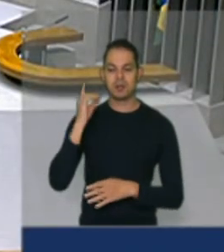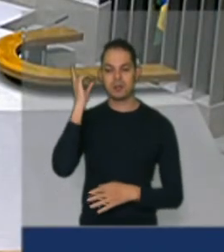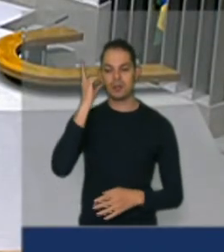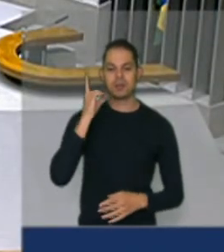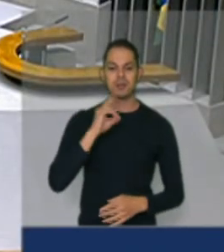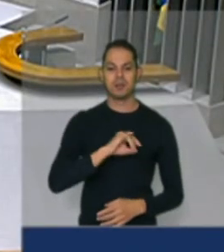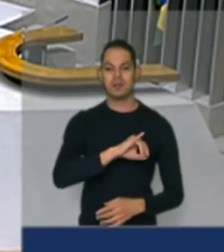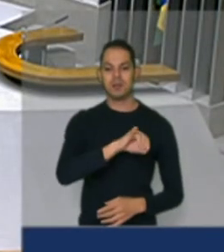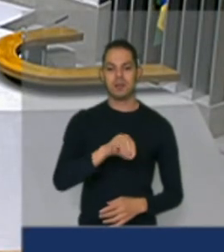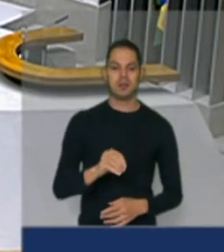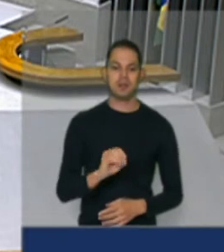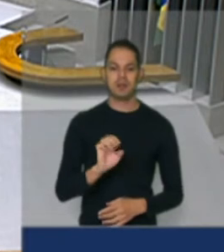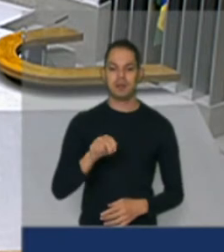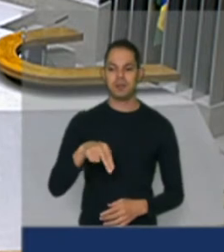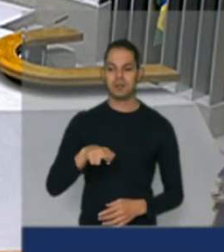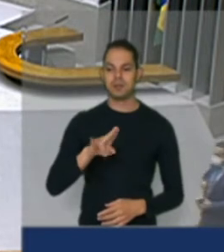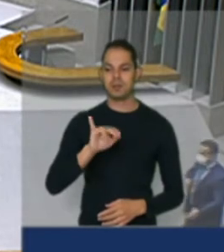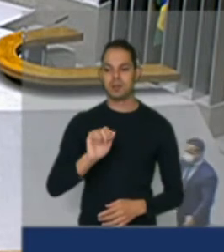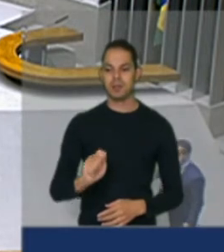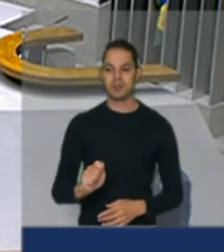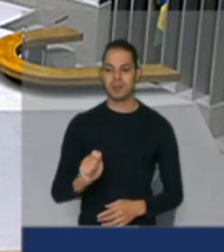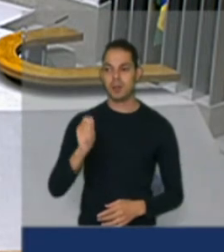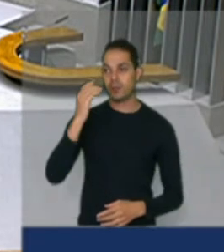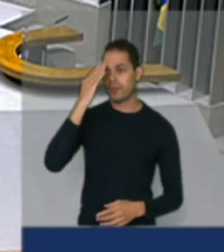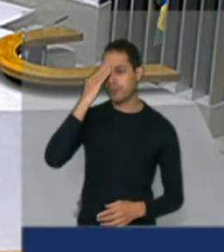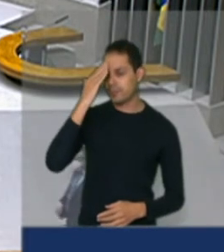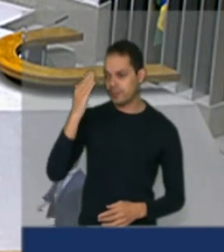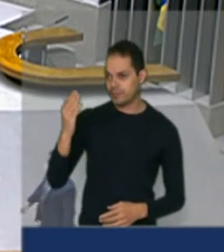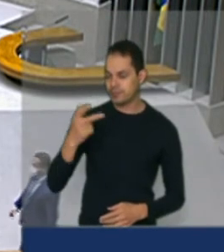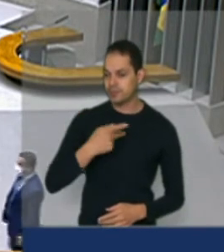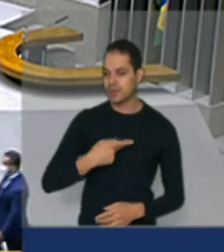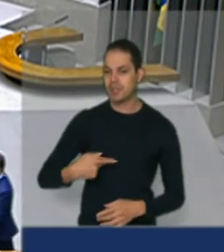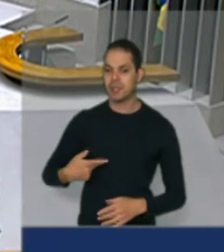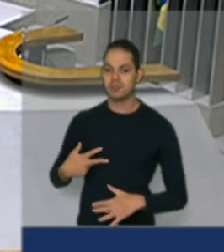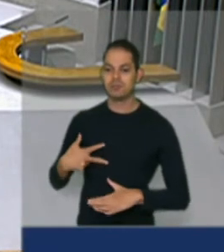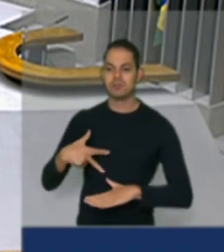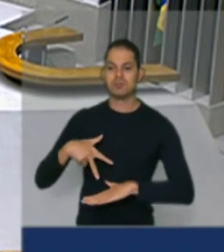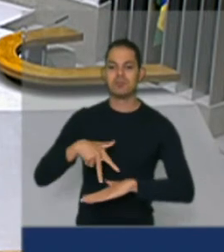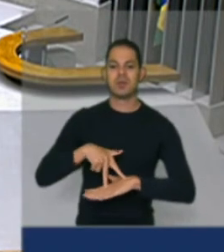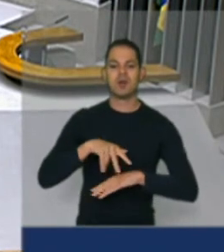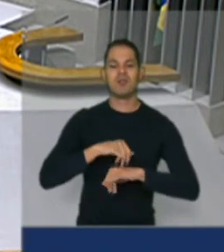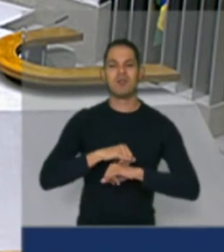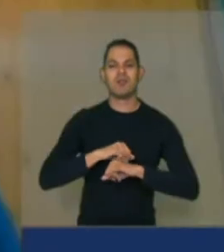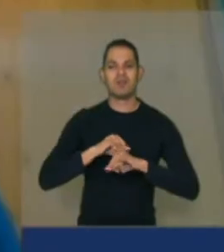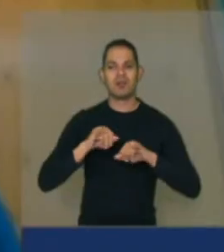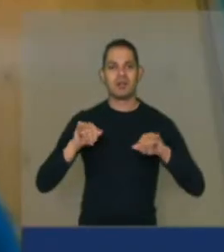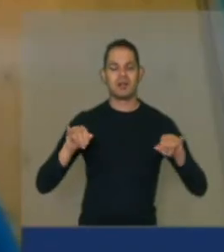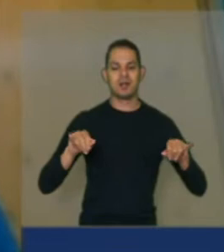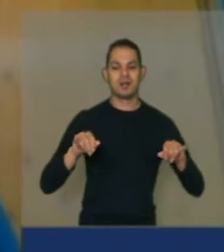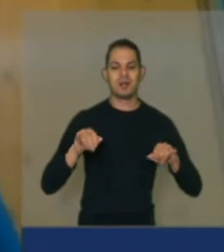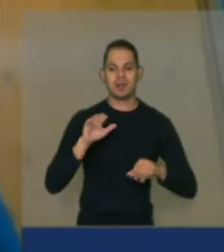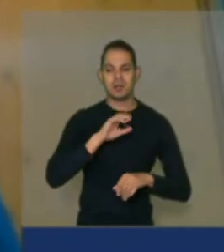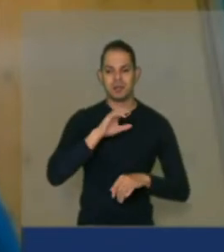ENTÃO AGORA É RORAIMA, DEPUTADA JOÊNIA. -- [DEPUTADA]: OBRIGADA, SENHOR PRESIDENTE, EU VENHO